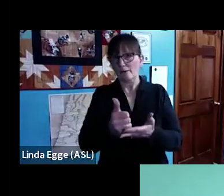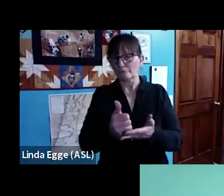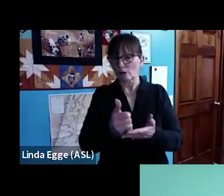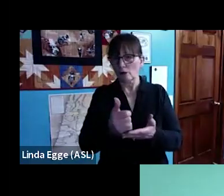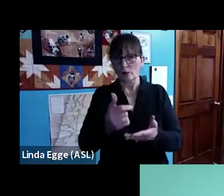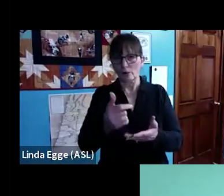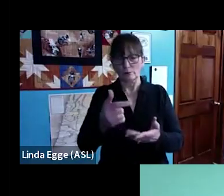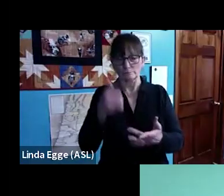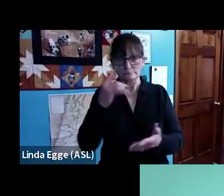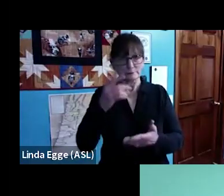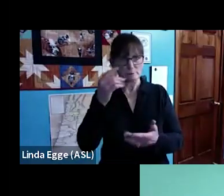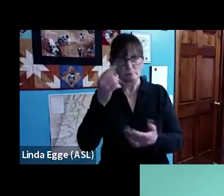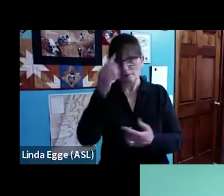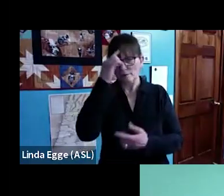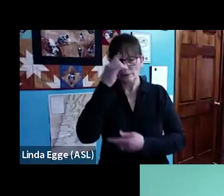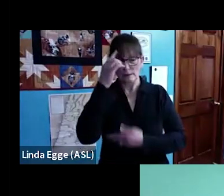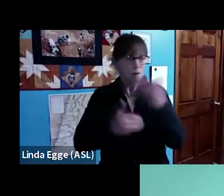¿Alguien tiene algún comentario sobre eso también?